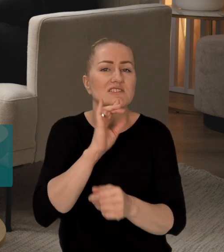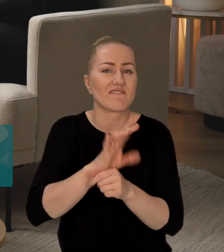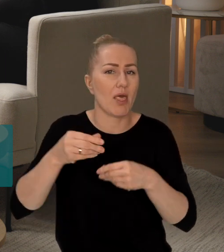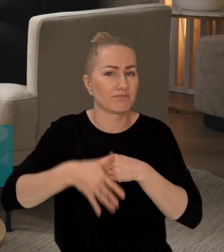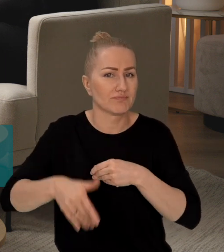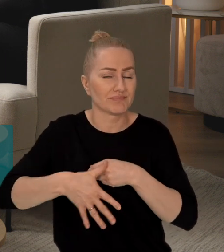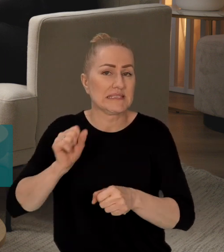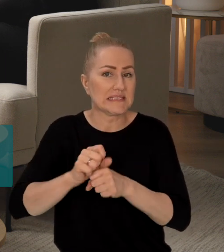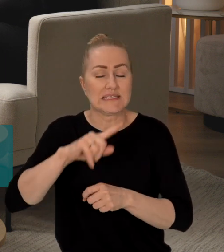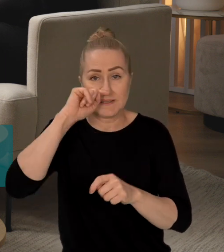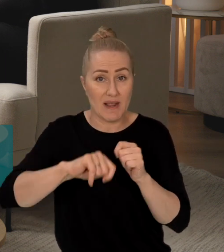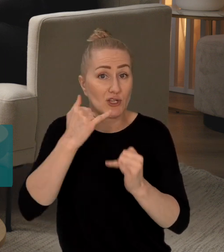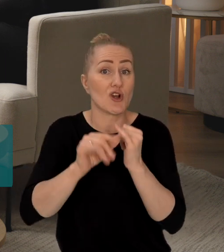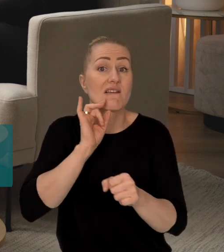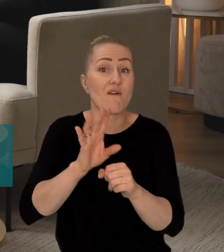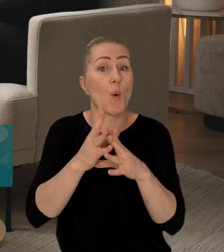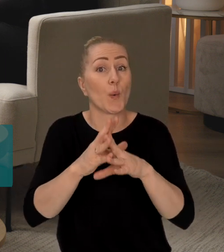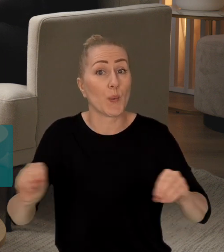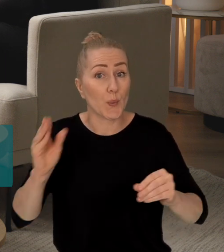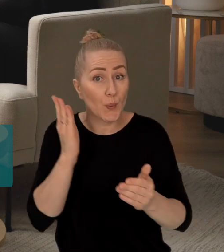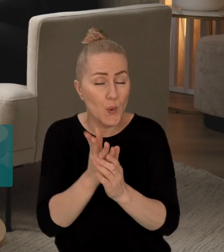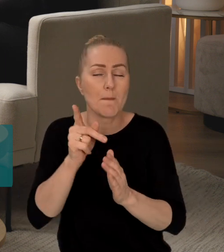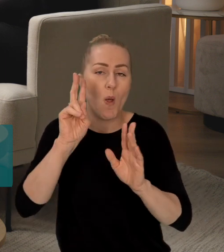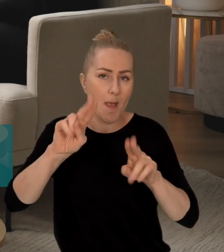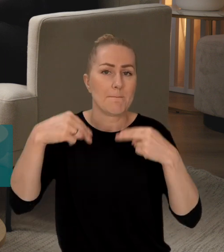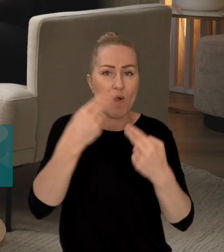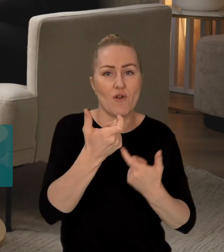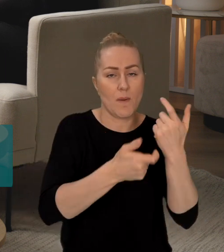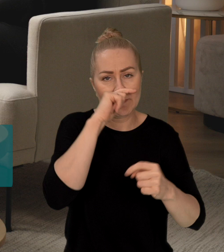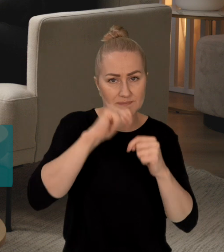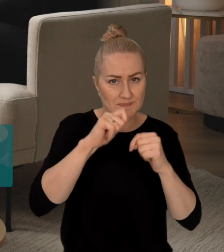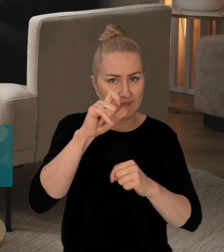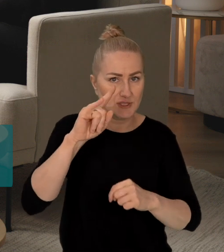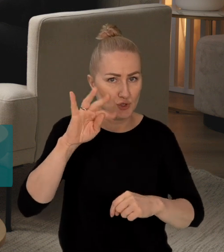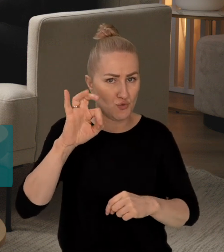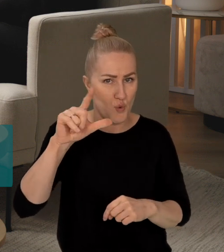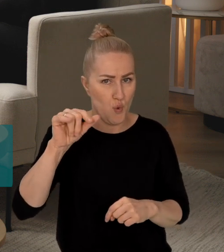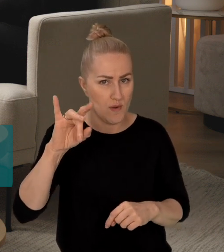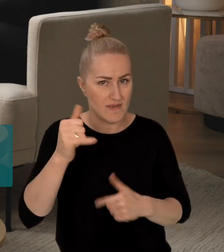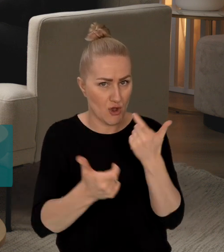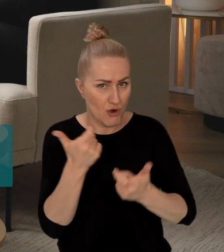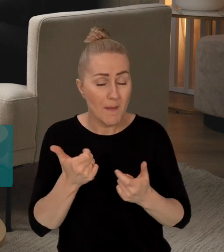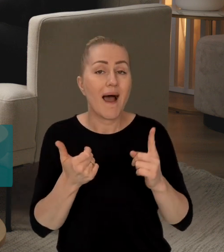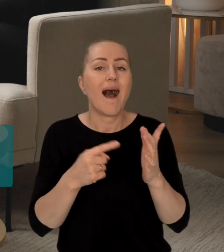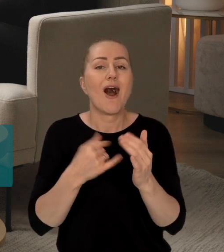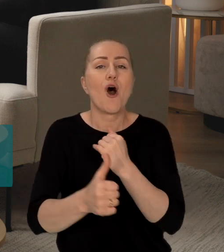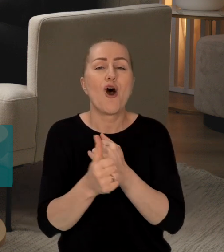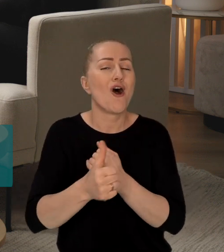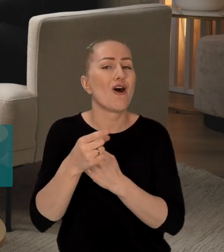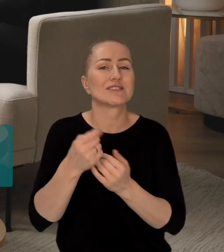jeżeli to krwawienie ustąpi, to wówczas wrócić do pobrania cytologii. Jeżeli chodzi o kwestię intensywnego stanu